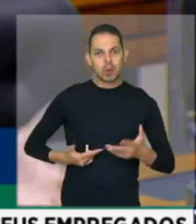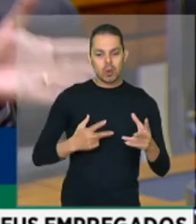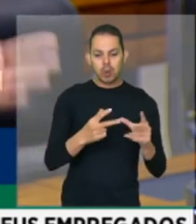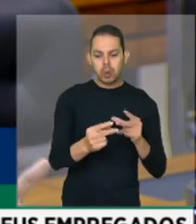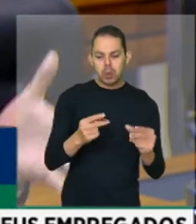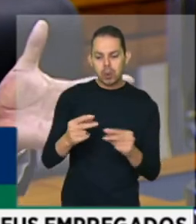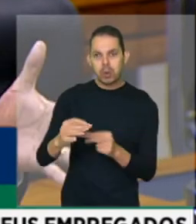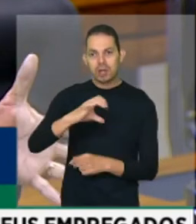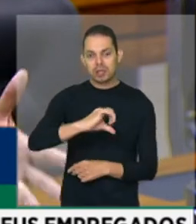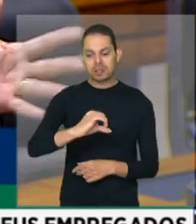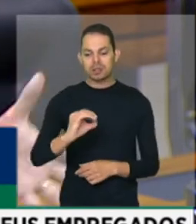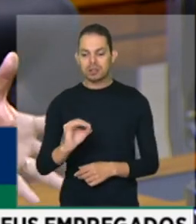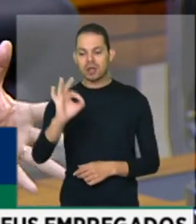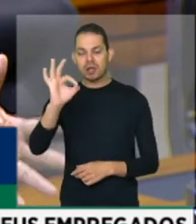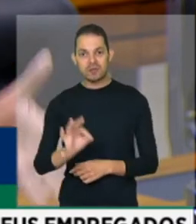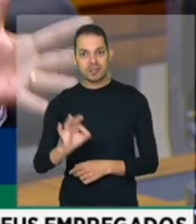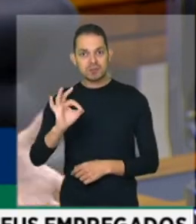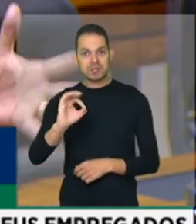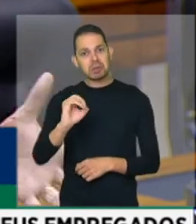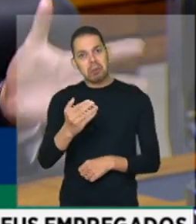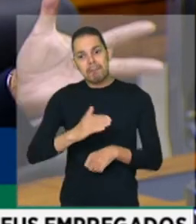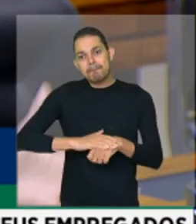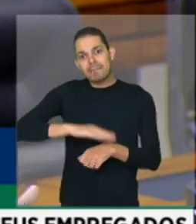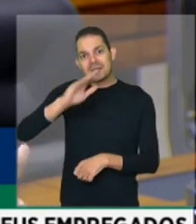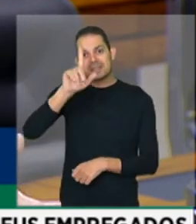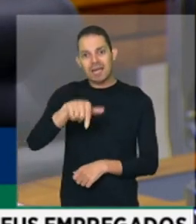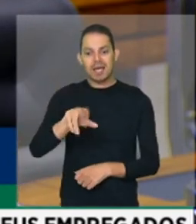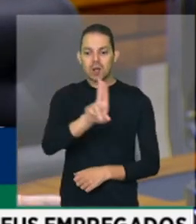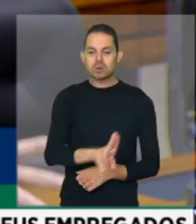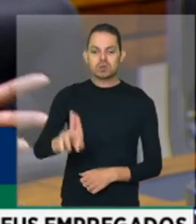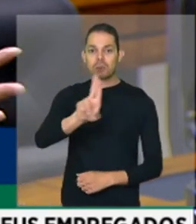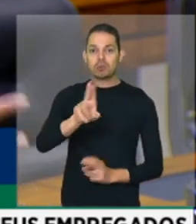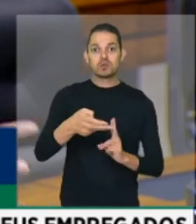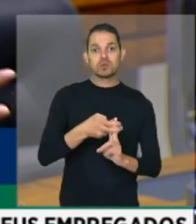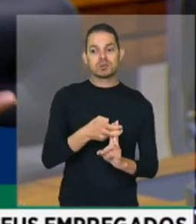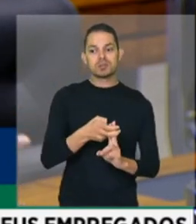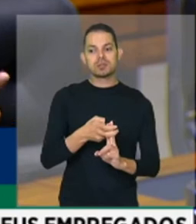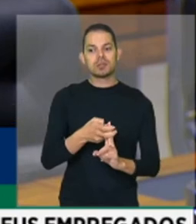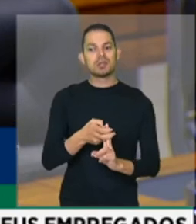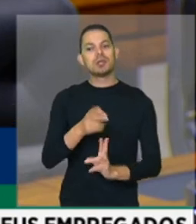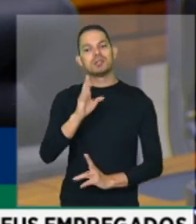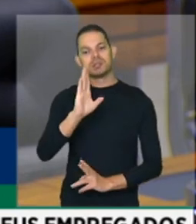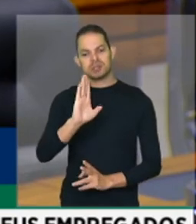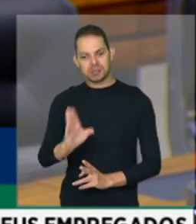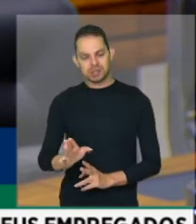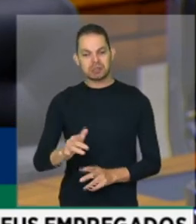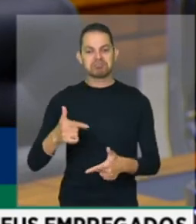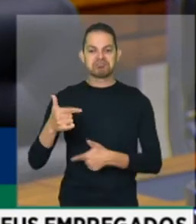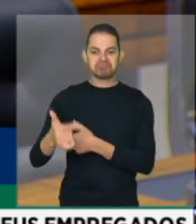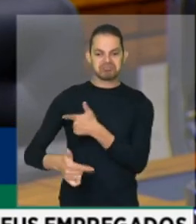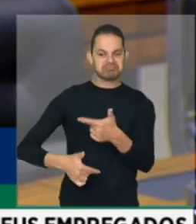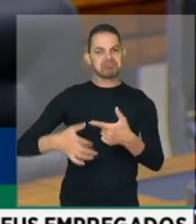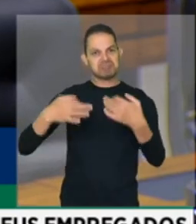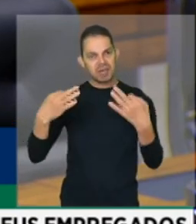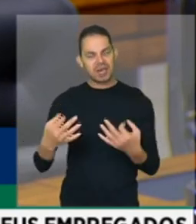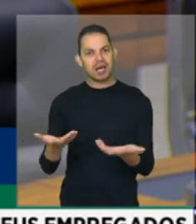BRASIL, SE APRESENTOU PARA COMPRAR VACINAS, FUNCIONÁRIOS E 90% OU MAIS SÃO USUÁRIOS DO SUS, JÁ ESTÃO PRESTANDO UM GRANDE SERVIÇO E NÓS TEMOS QUE APROVAR ESSE